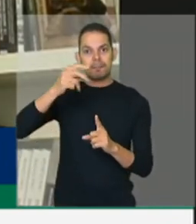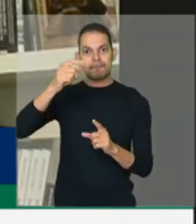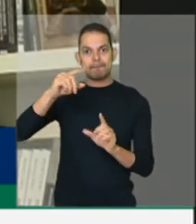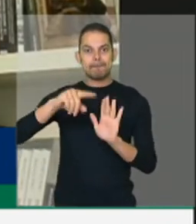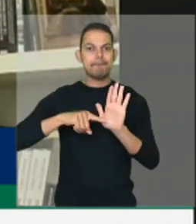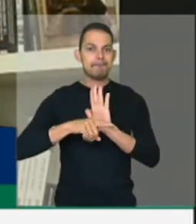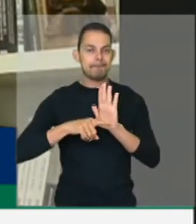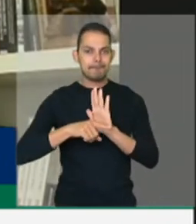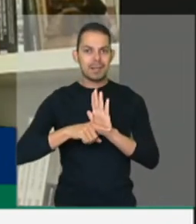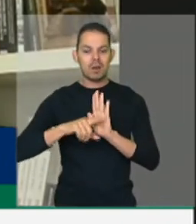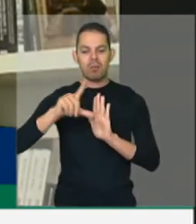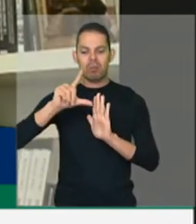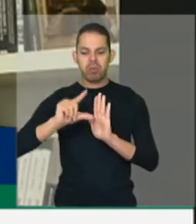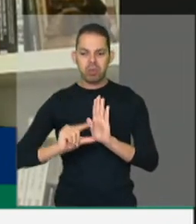A QUANTIDADE DE DOSES DE